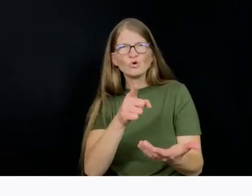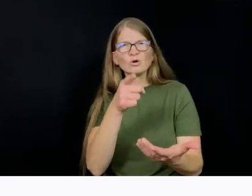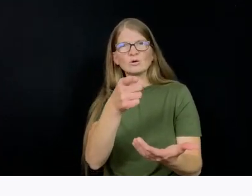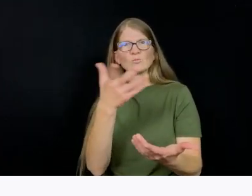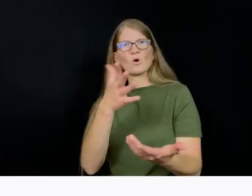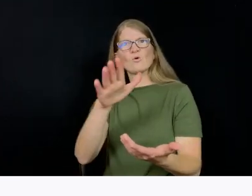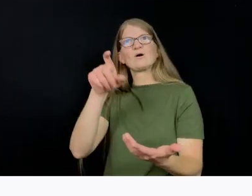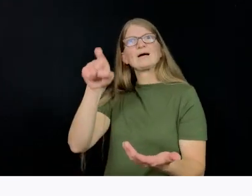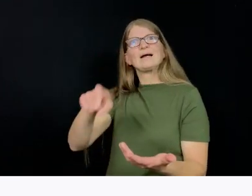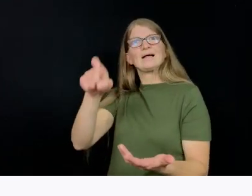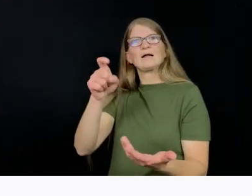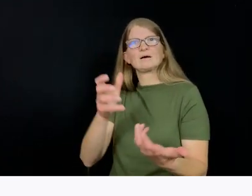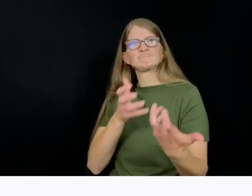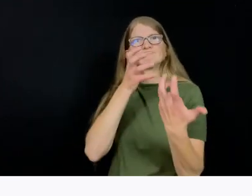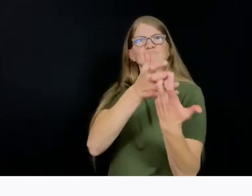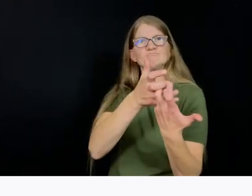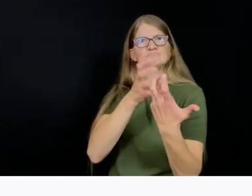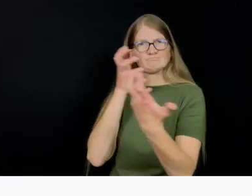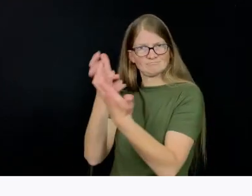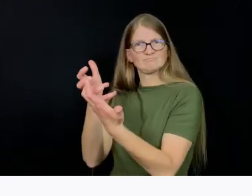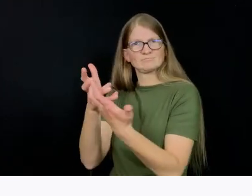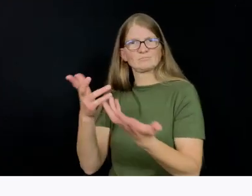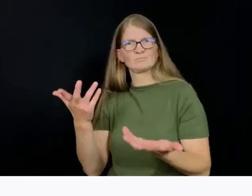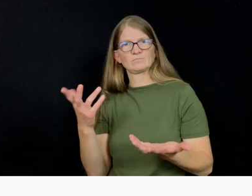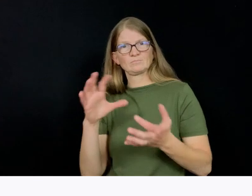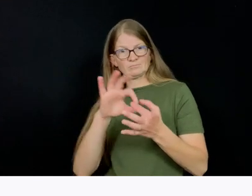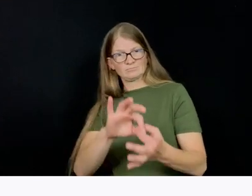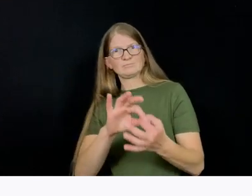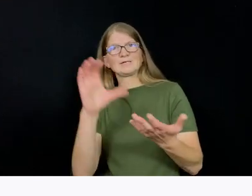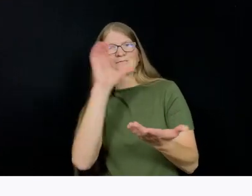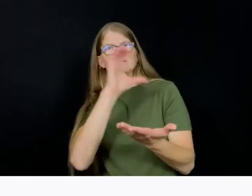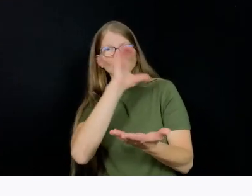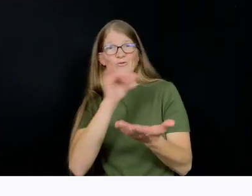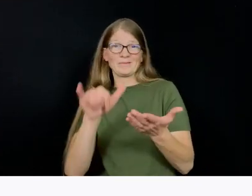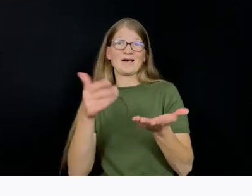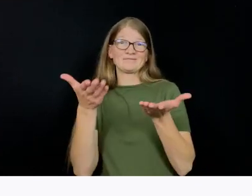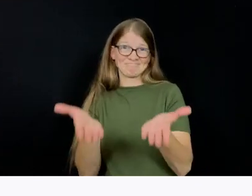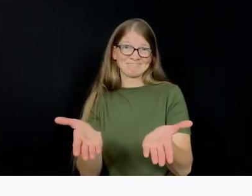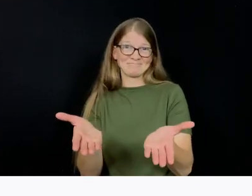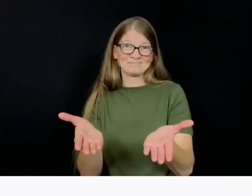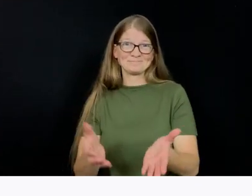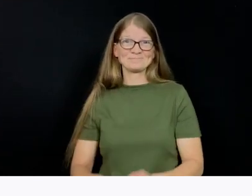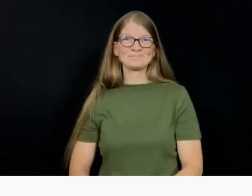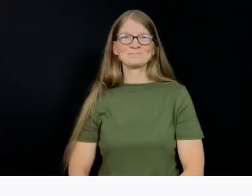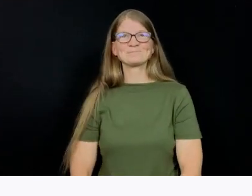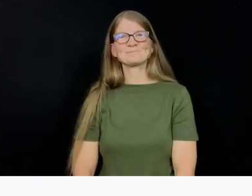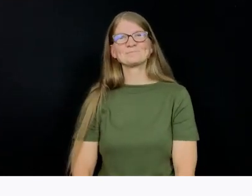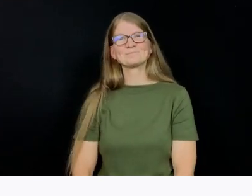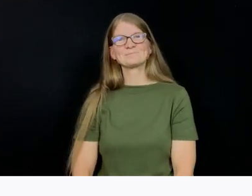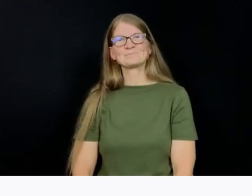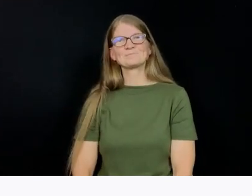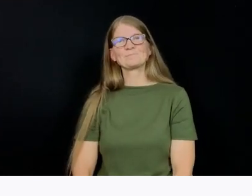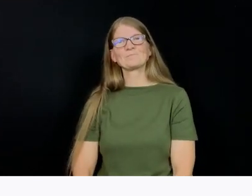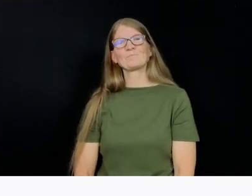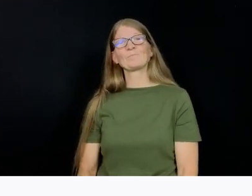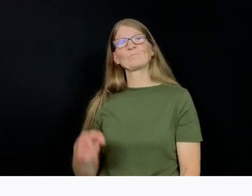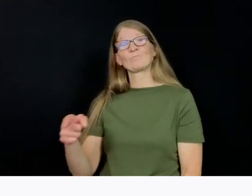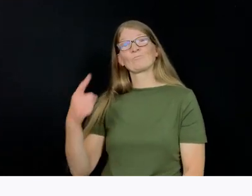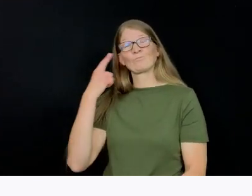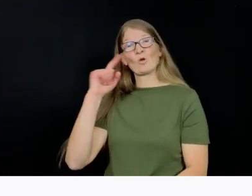الذين يريدون العثور على شيء مناسب تمامًا لاحتياجاتهم الخاصة أحيانًا قد تكون الإجابة التي تحتاجون إليها في صفحة ويب